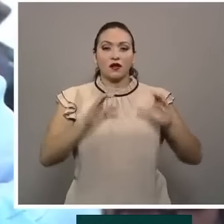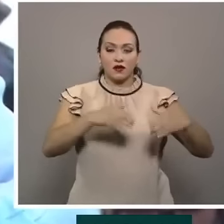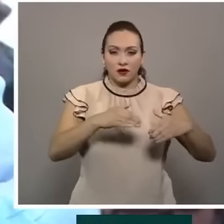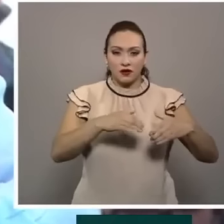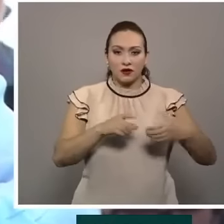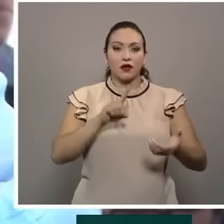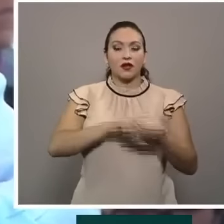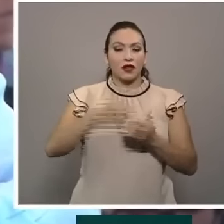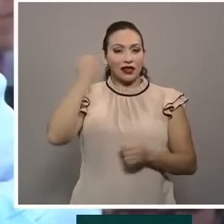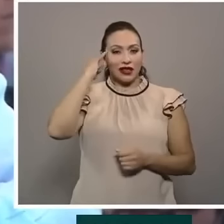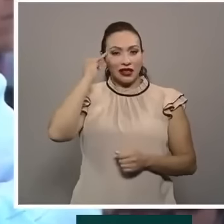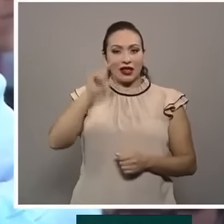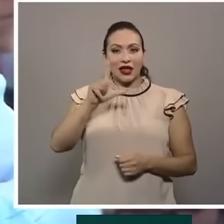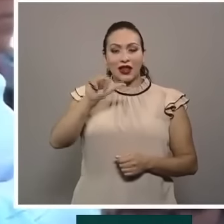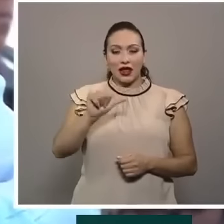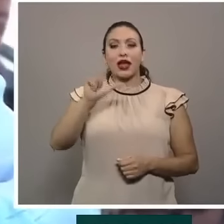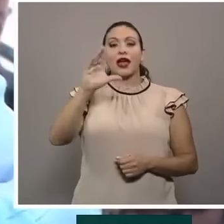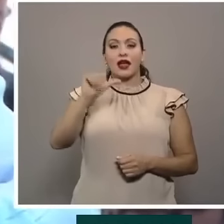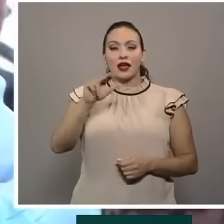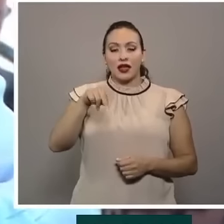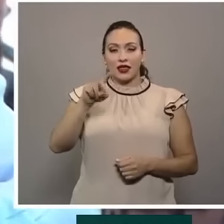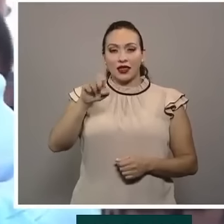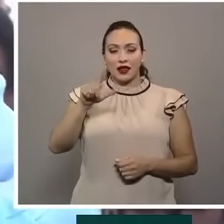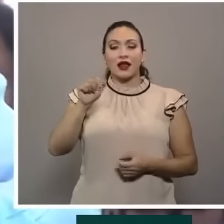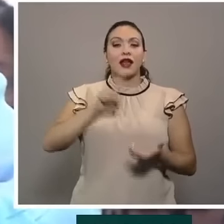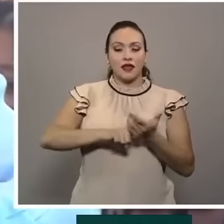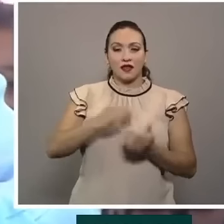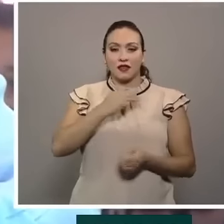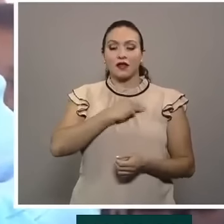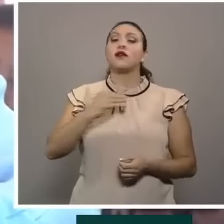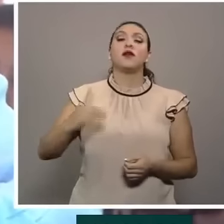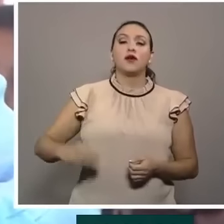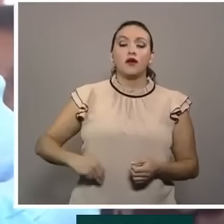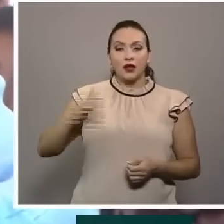La Candelaria, ubicada en el municipio de San Cristóbal de las Casas y en el que se resuelve